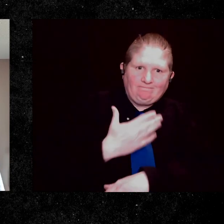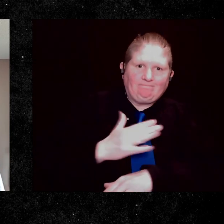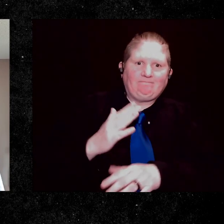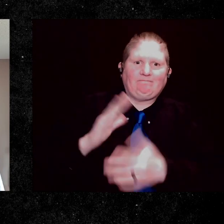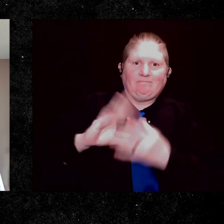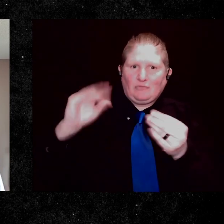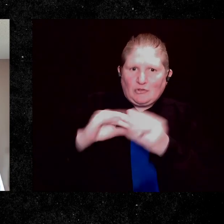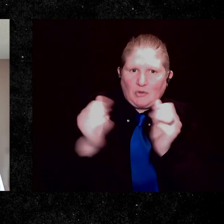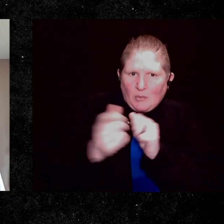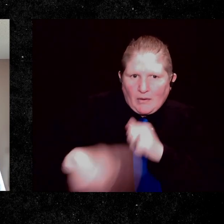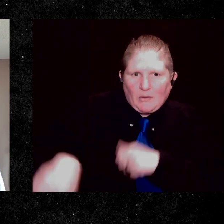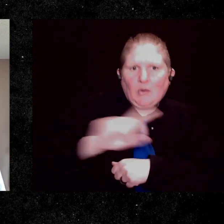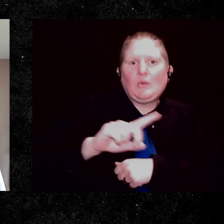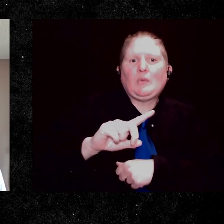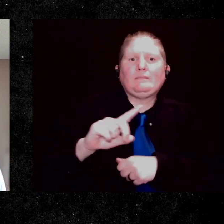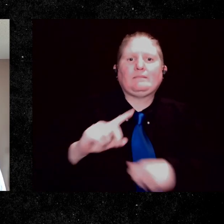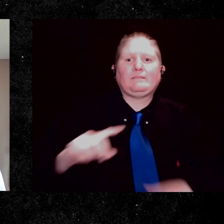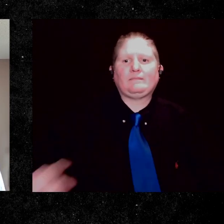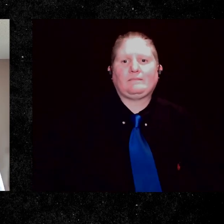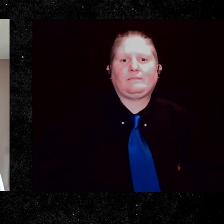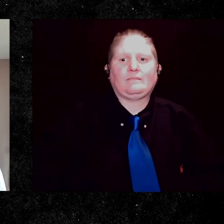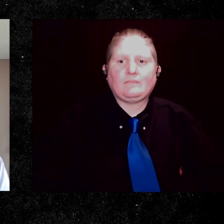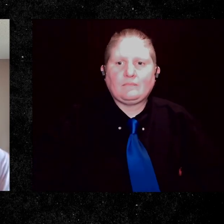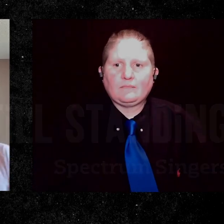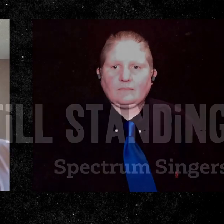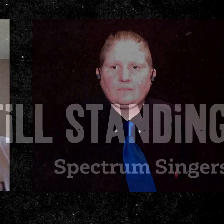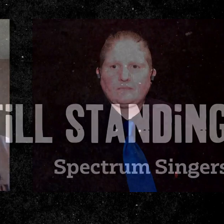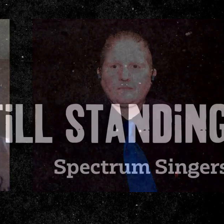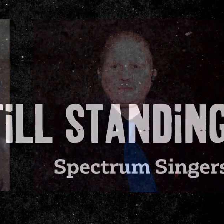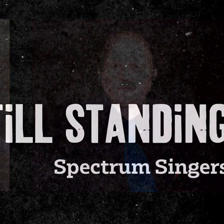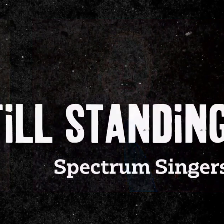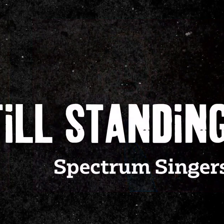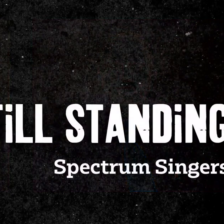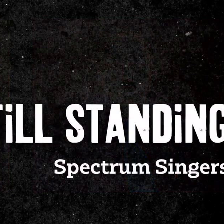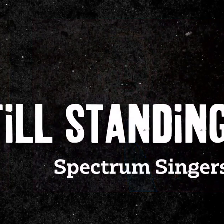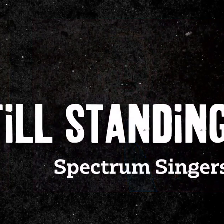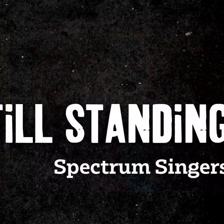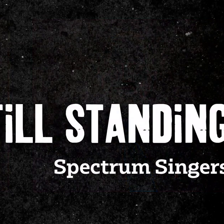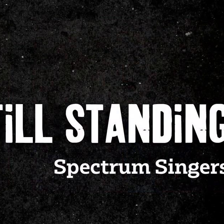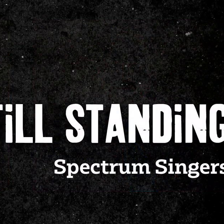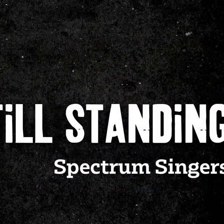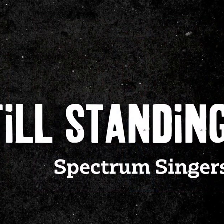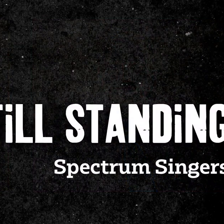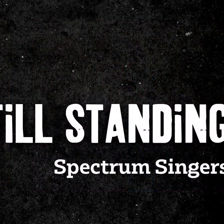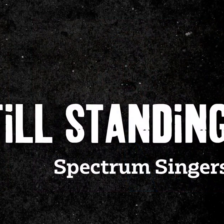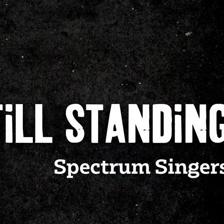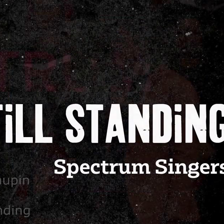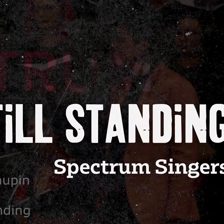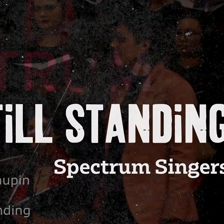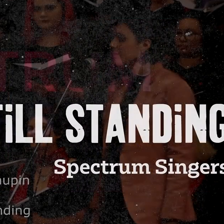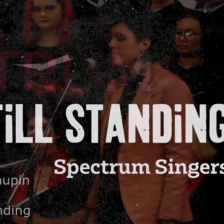de compartir contigo un poco de mi historia. Sigo de Pie Spectrum Singers